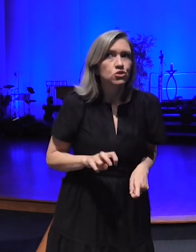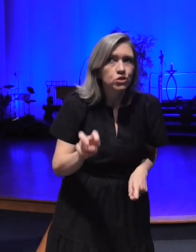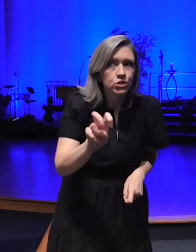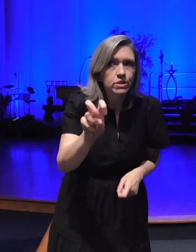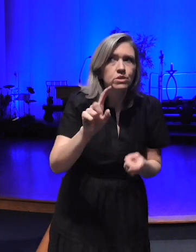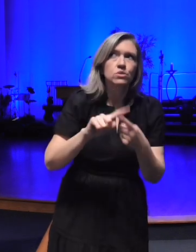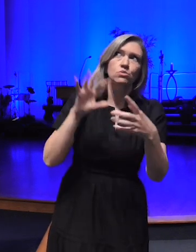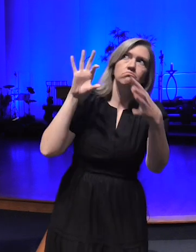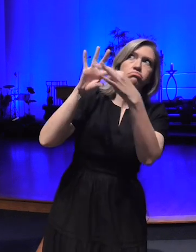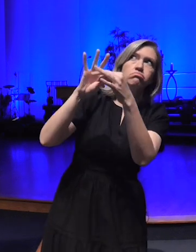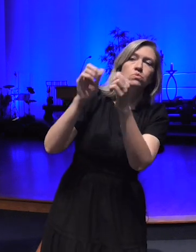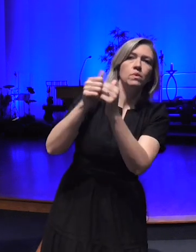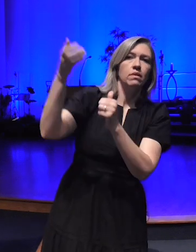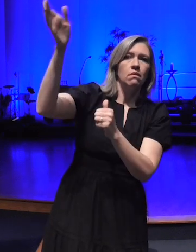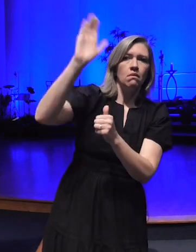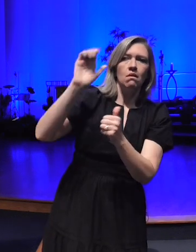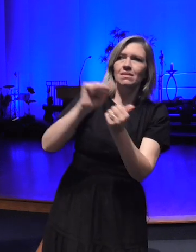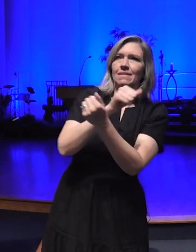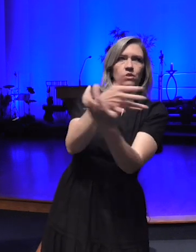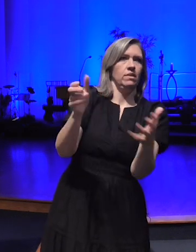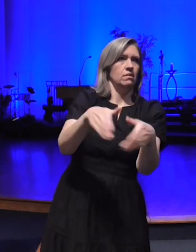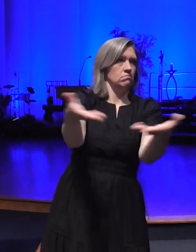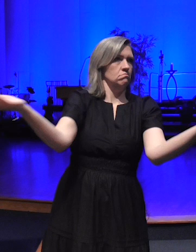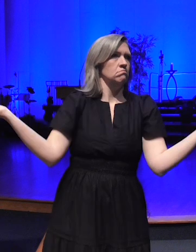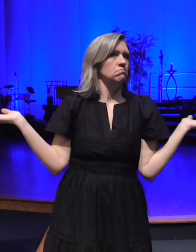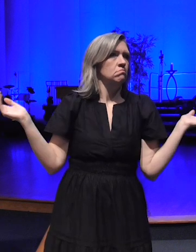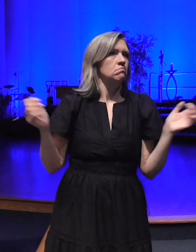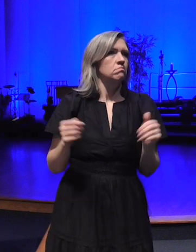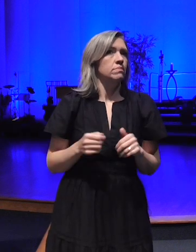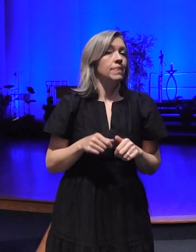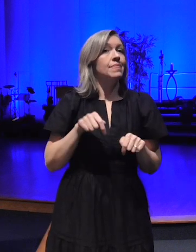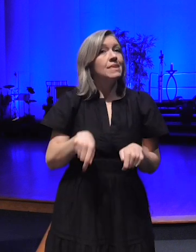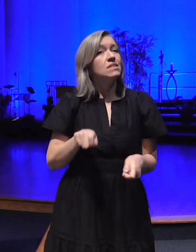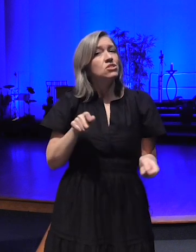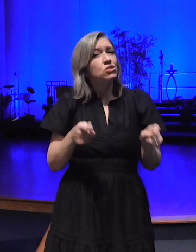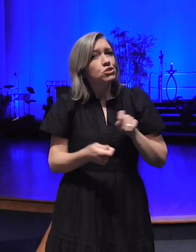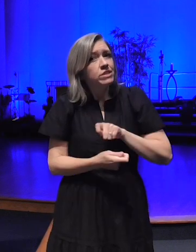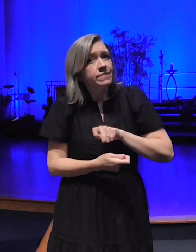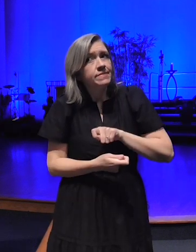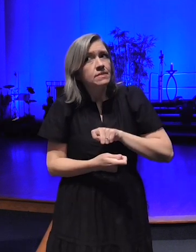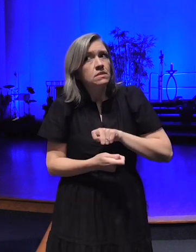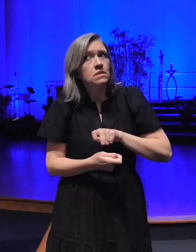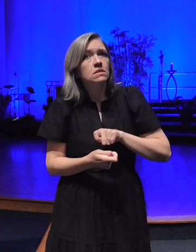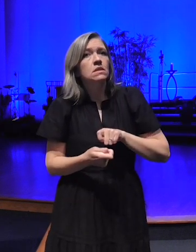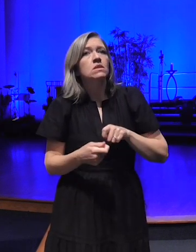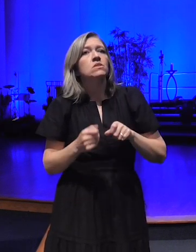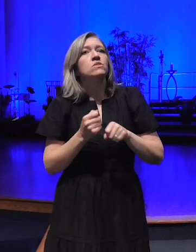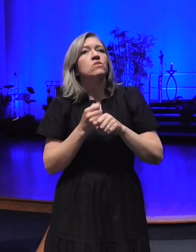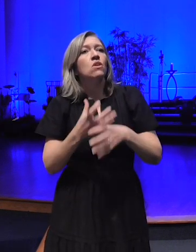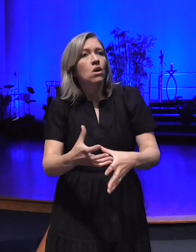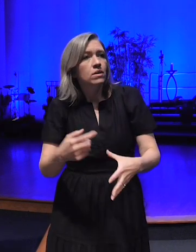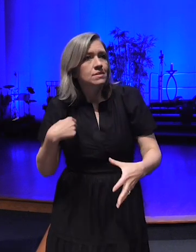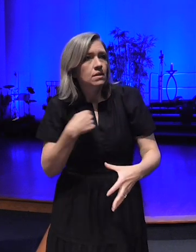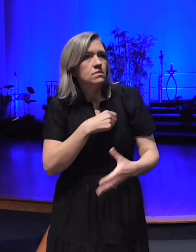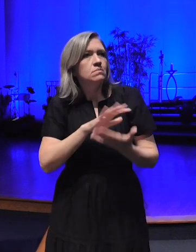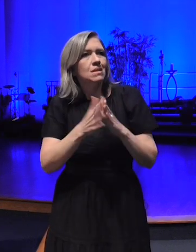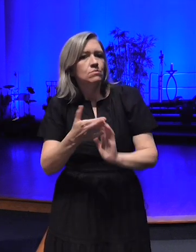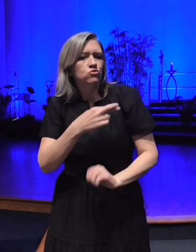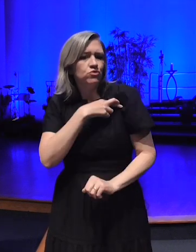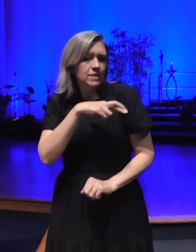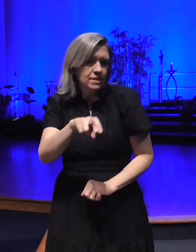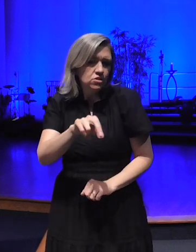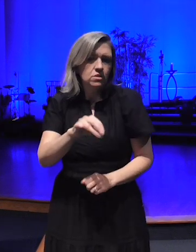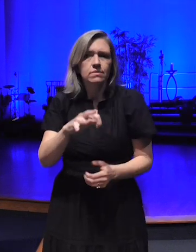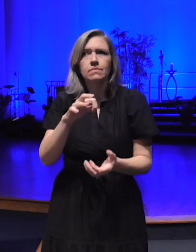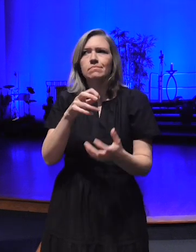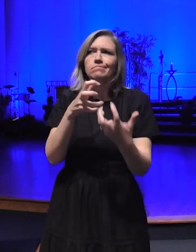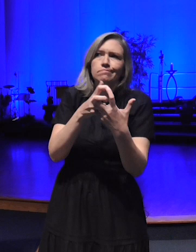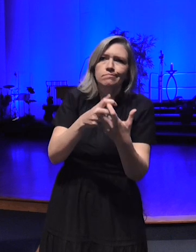todo lo demás y este cambio nos convirtió en una religión de pertenencia y creencia en lugar de